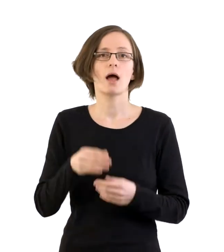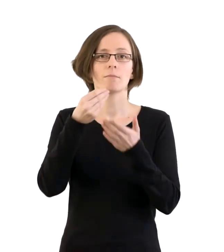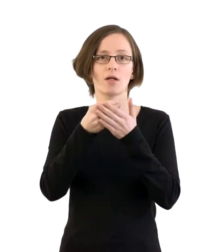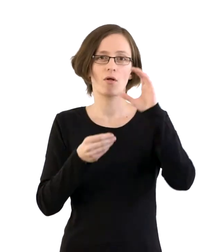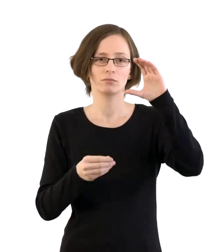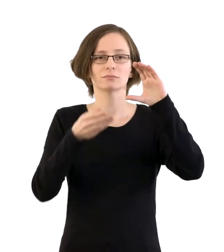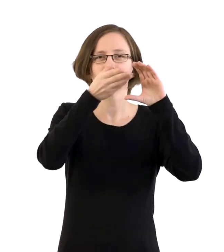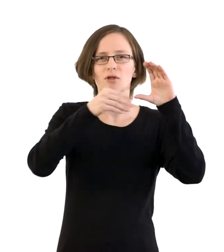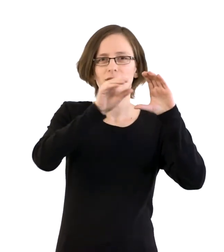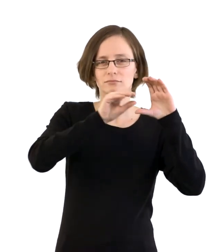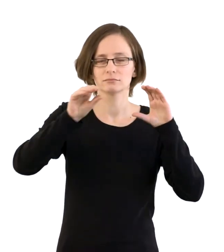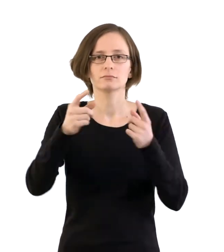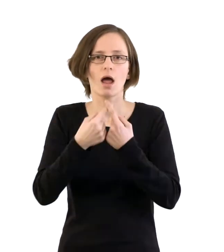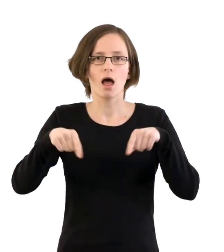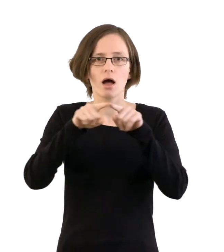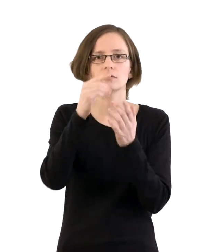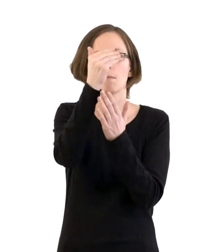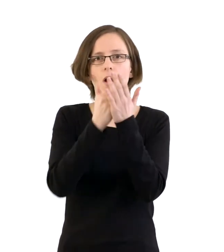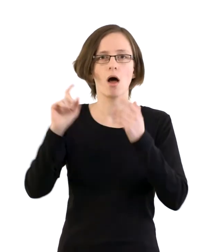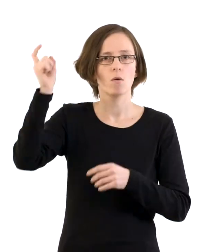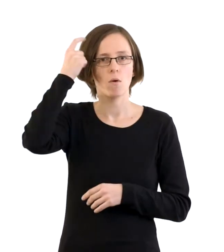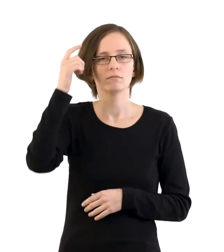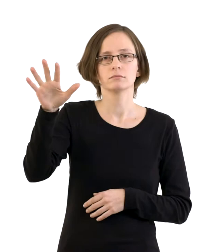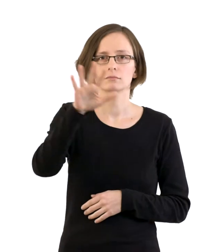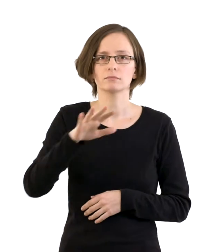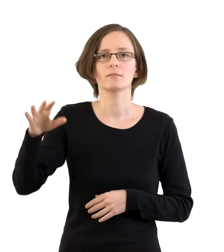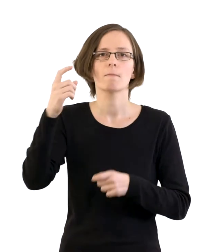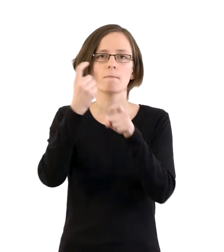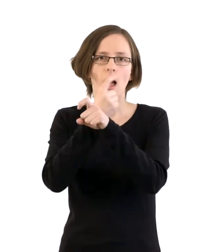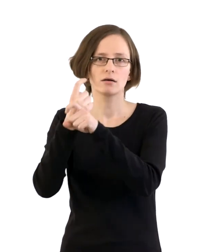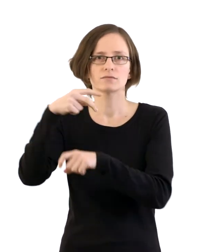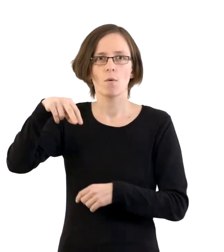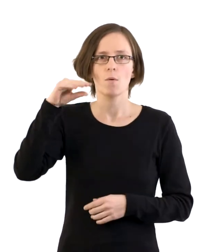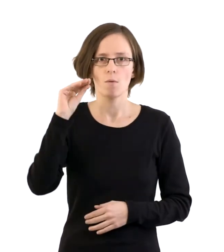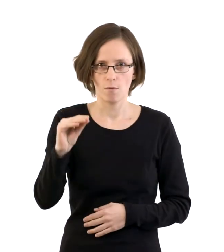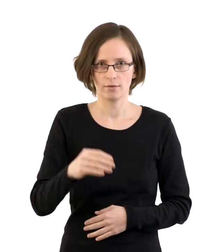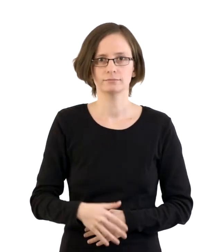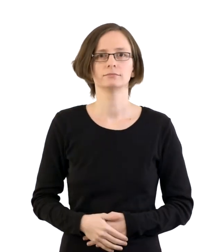Z funduszy unijnych pochodzi część środków przeznaczanych na realizację programów operacyjnych w regionach krajów Unii Europejskiej.